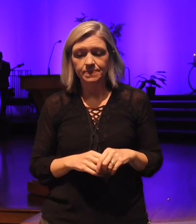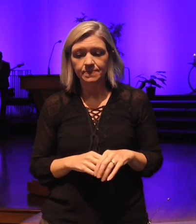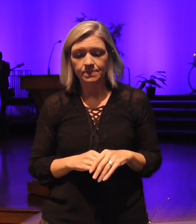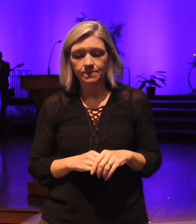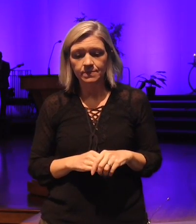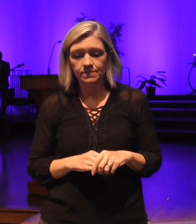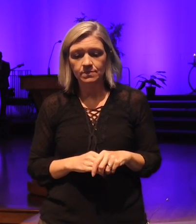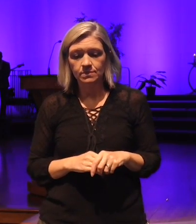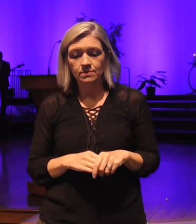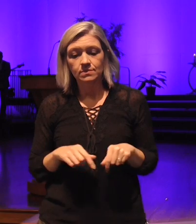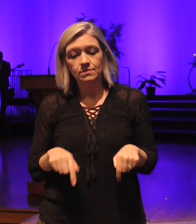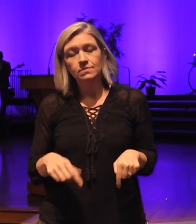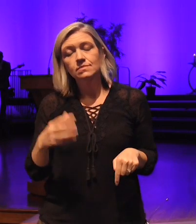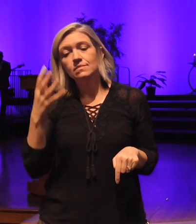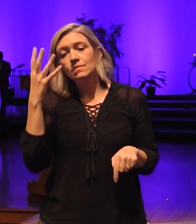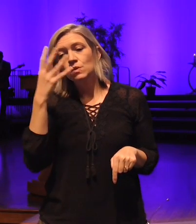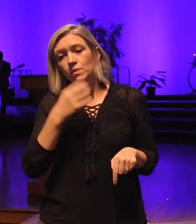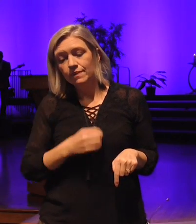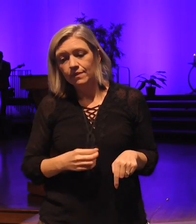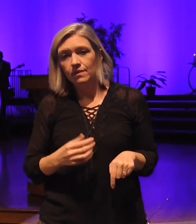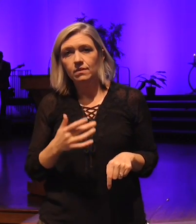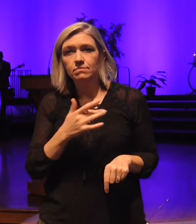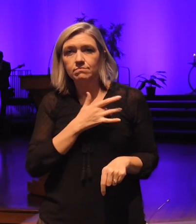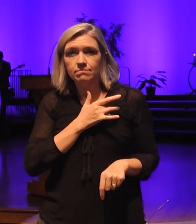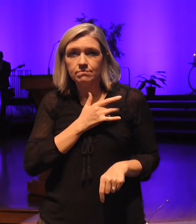en este hermoso y sincero momento podemos simplemente dar gracias